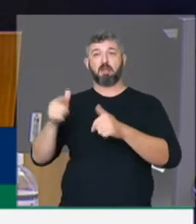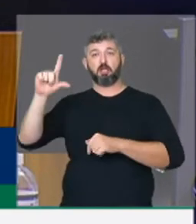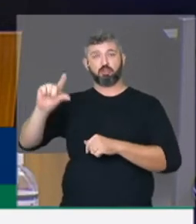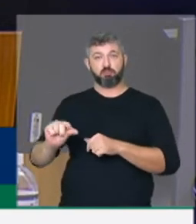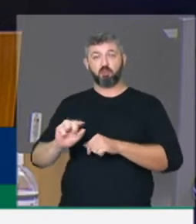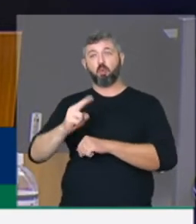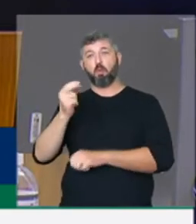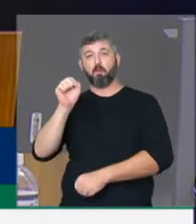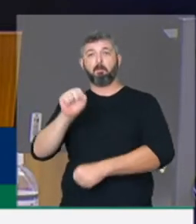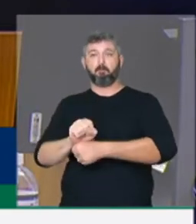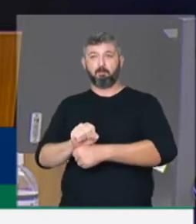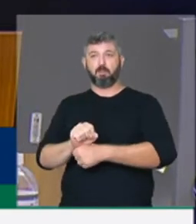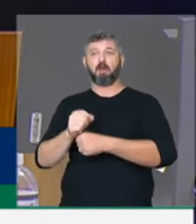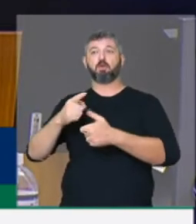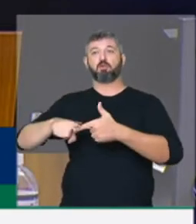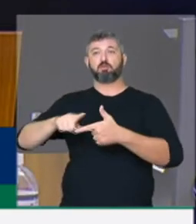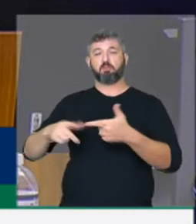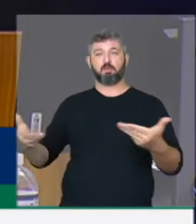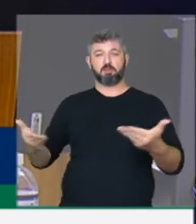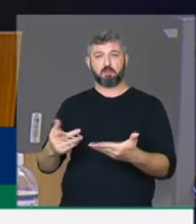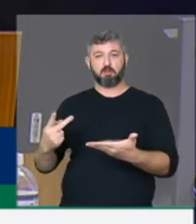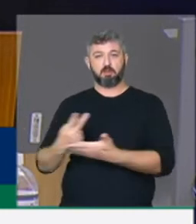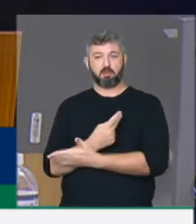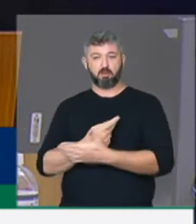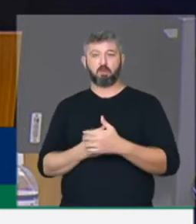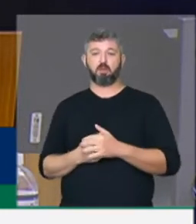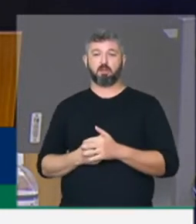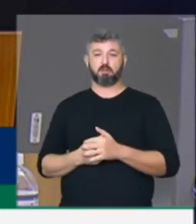MITIGUEM OU CESSEM OS ATUAIS DANOS E A OCORRÊNCIA DE NOVOS ACIDENTES QUE REQUER A